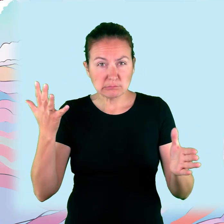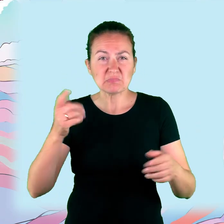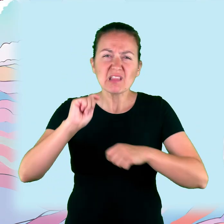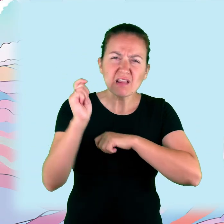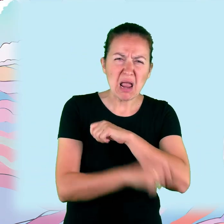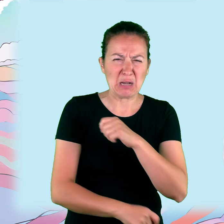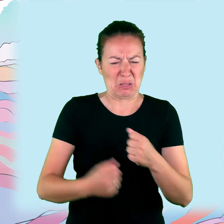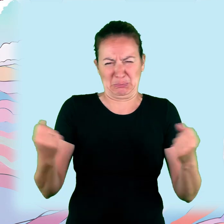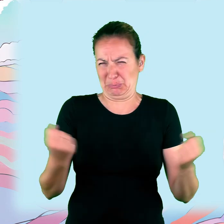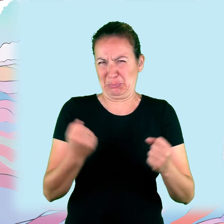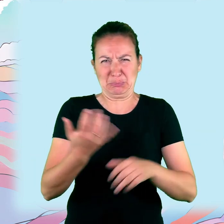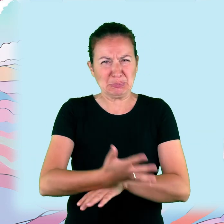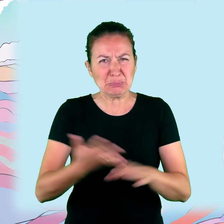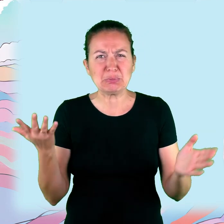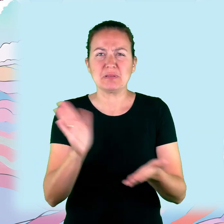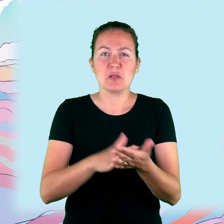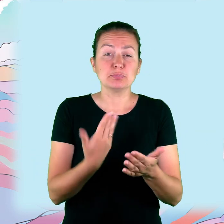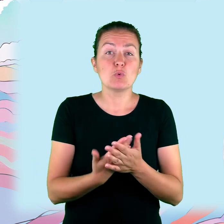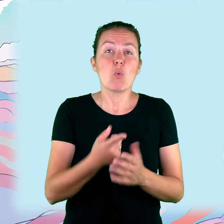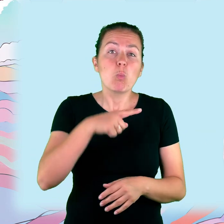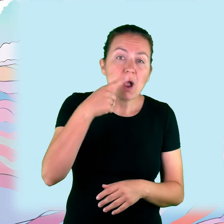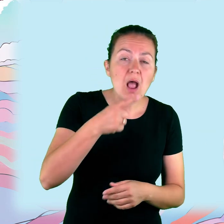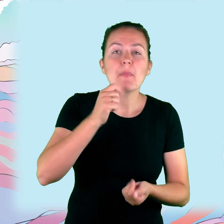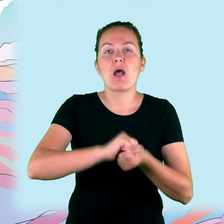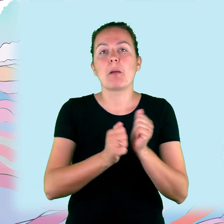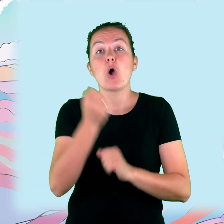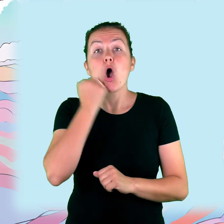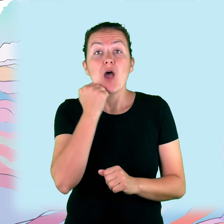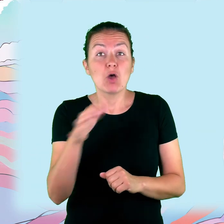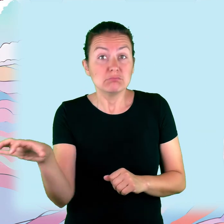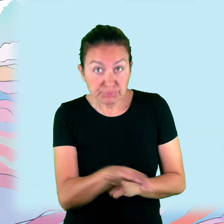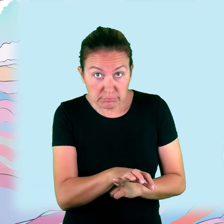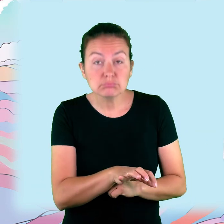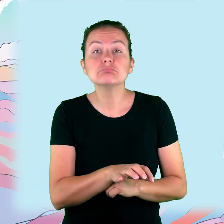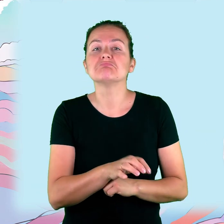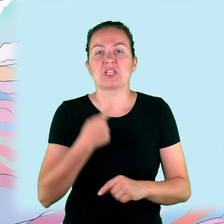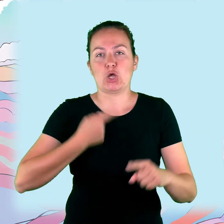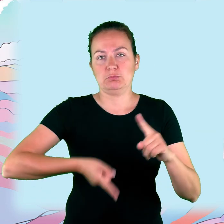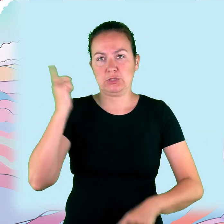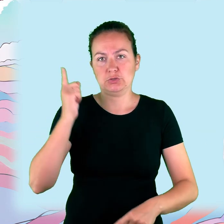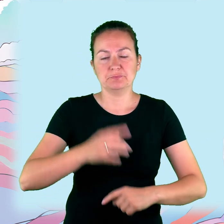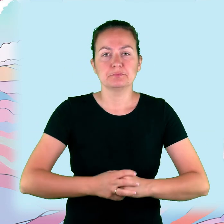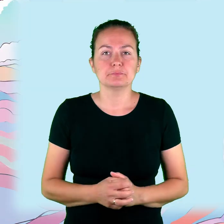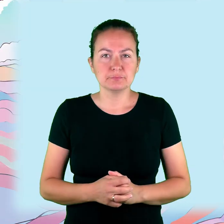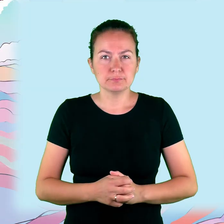Kary były bardzo surowe np. za kłamstwo lub kradzież owoców była kara śmierci.